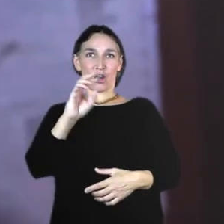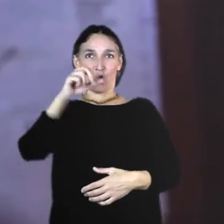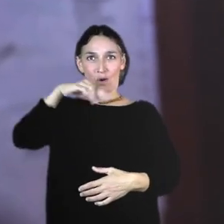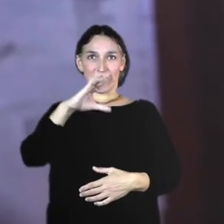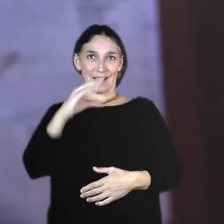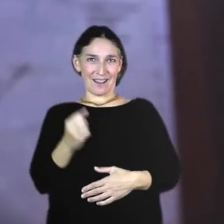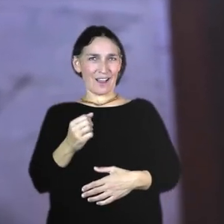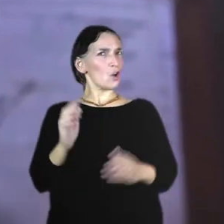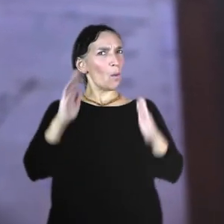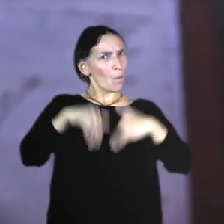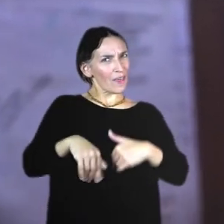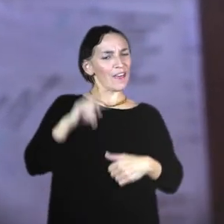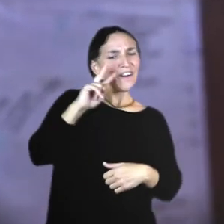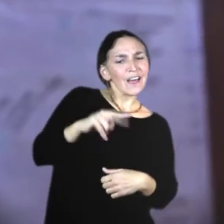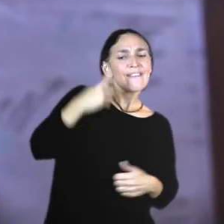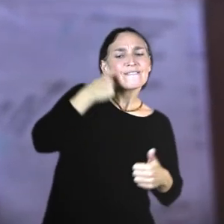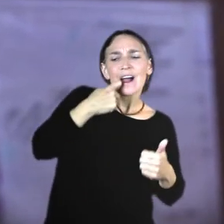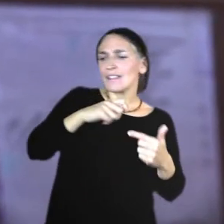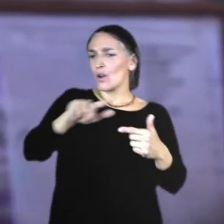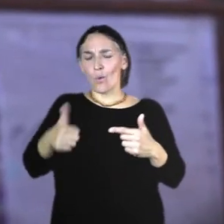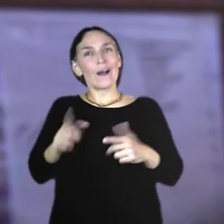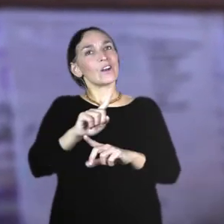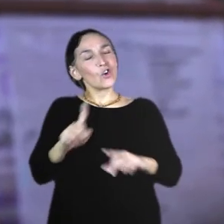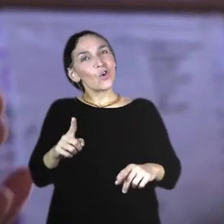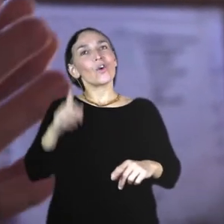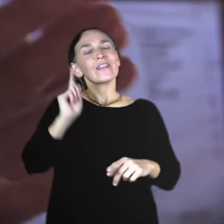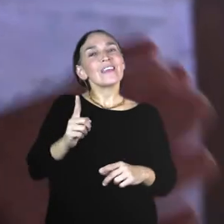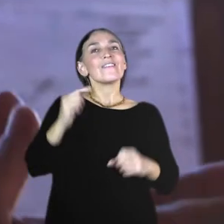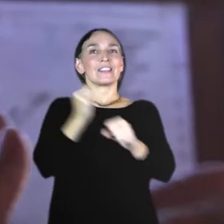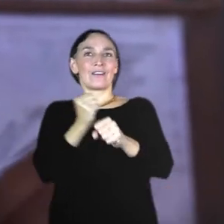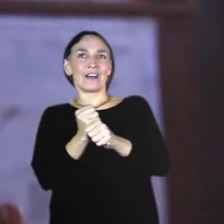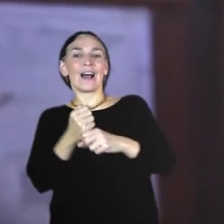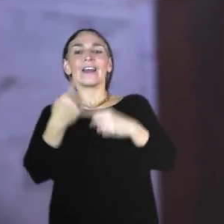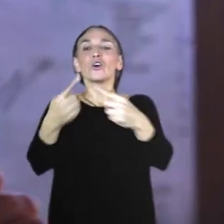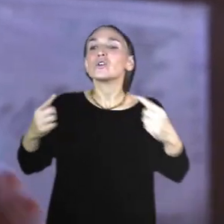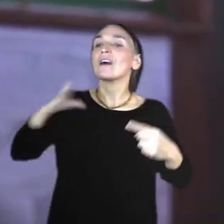solamente podemos trabajar a partir de lo que ella tiene,